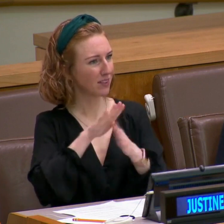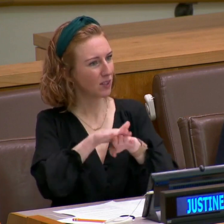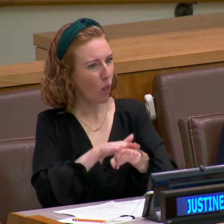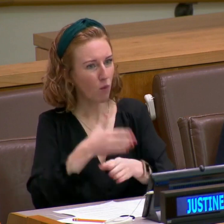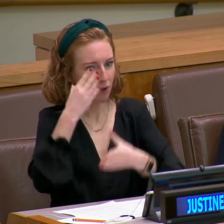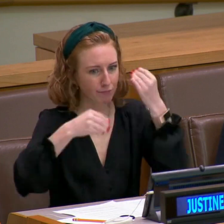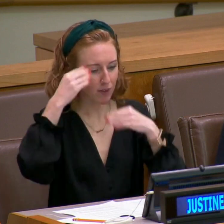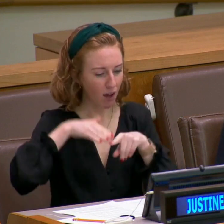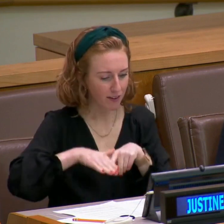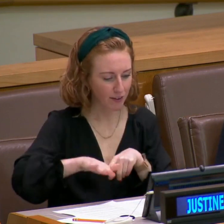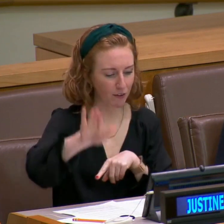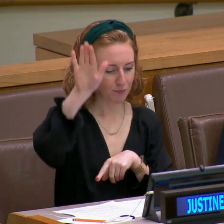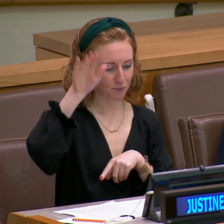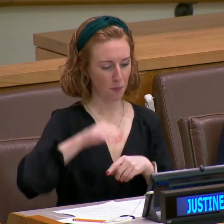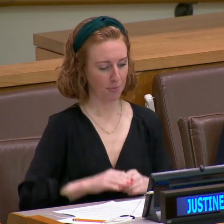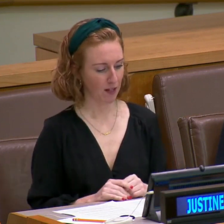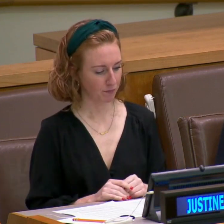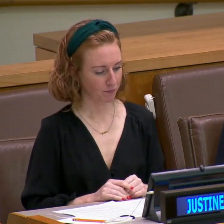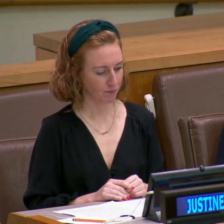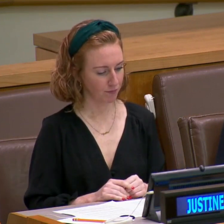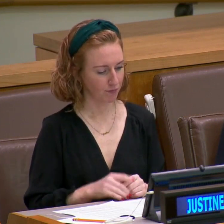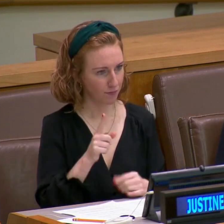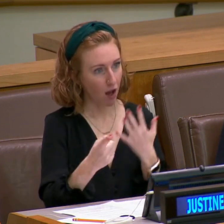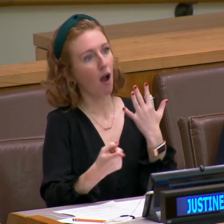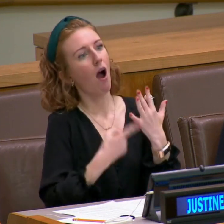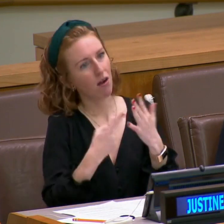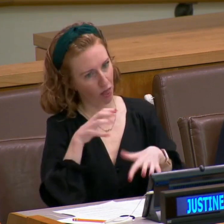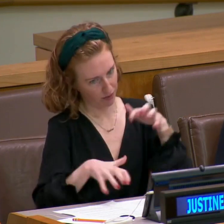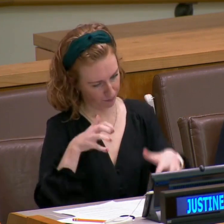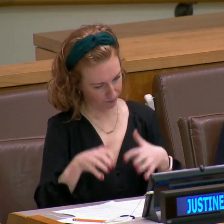persona sorda, lo que le conduce a una curva de aprendizaje más lenta. Lo cual es otra